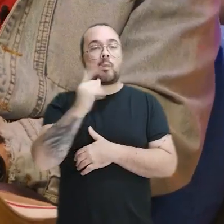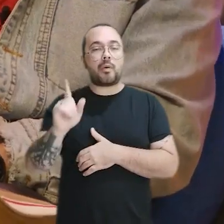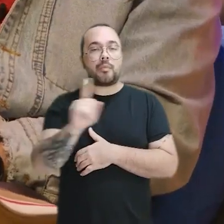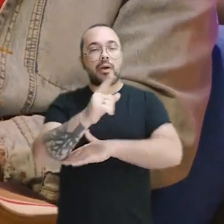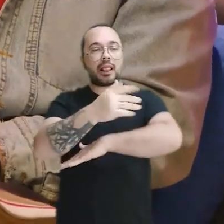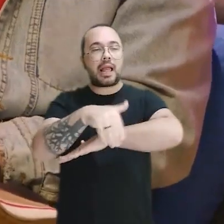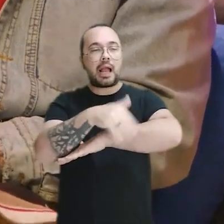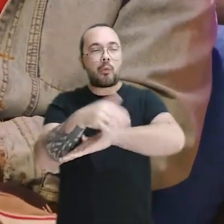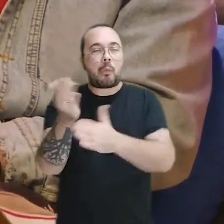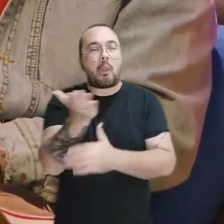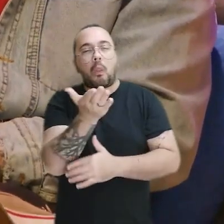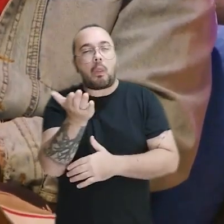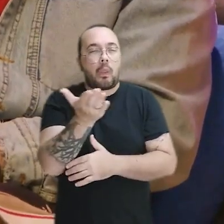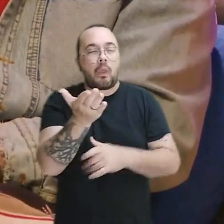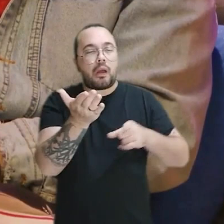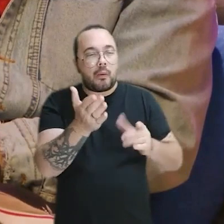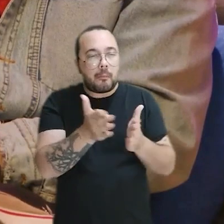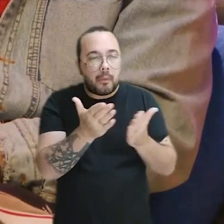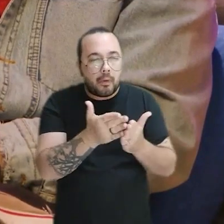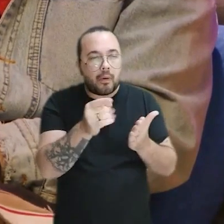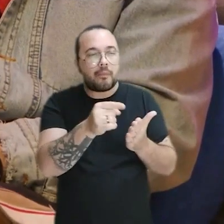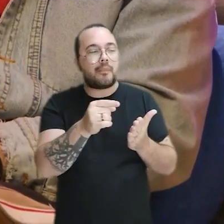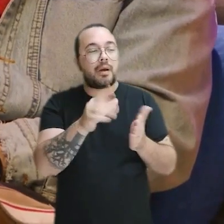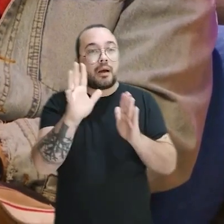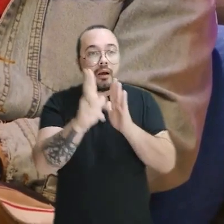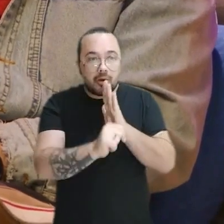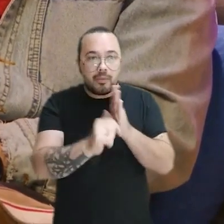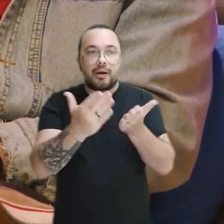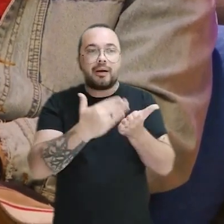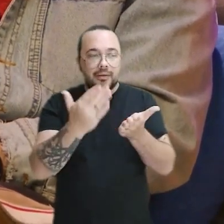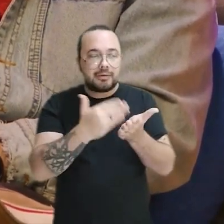Eu lembro dessa história! - Você lembra dessa história? Eu lembro dessa história! O morador de rua roubou o livro! E ai você comprou baratinho.